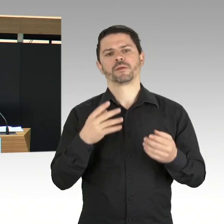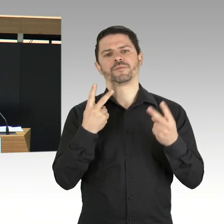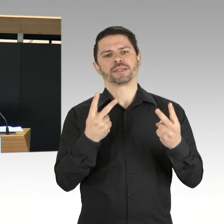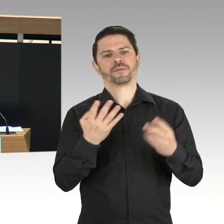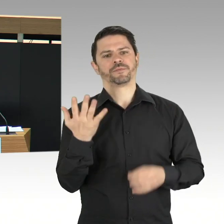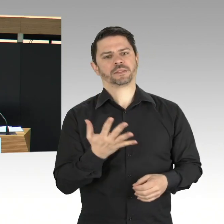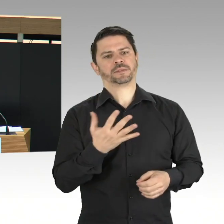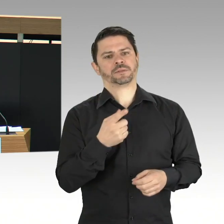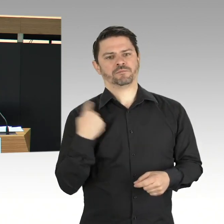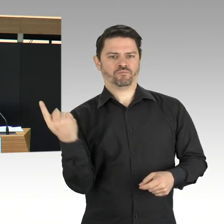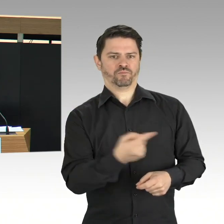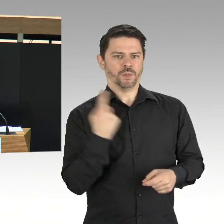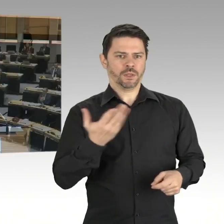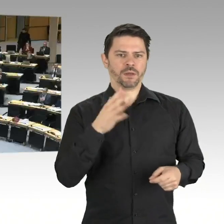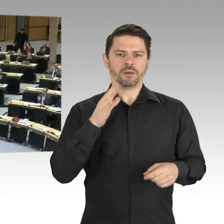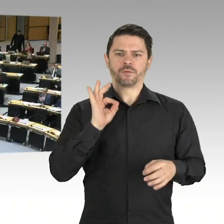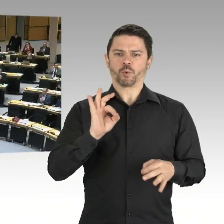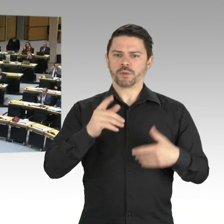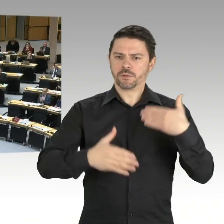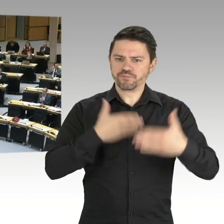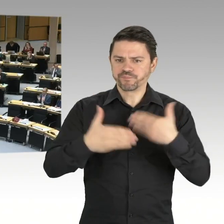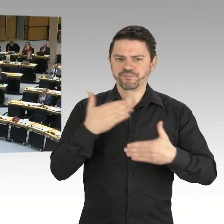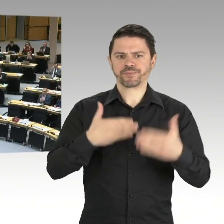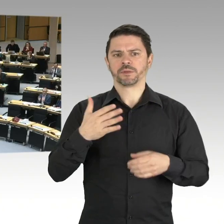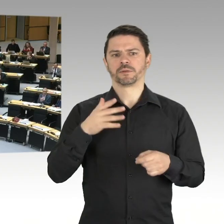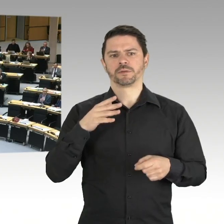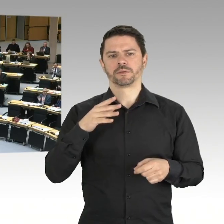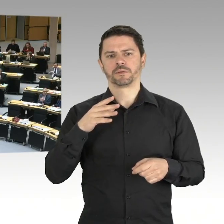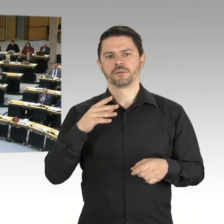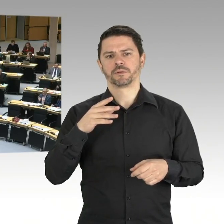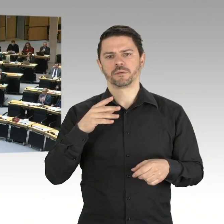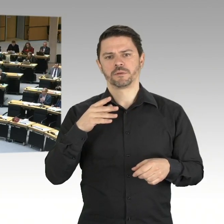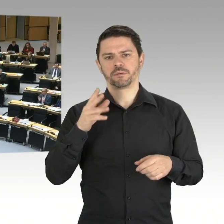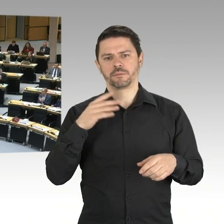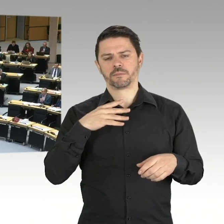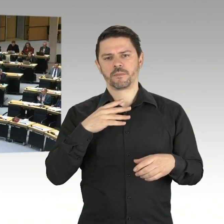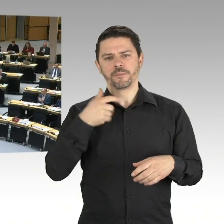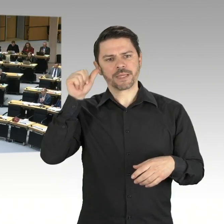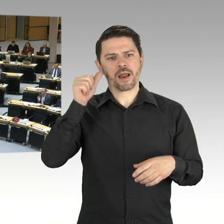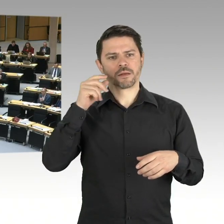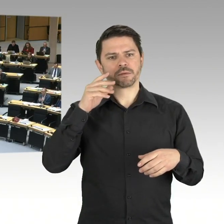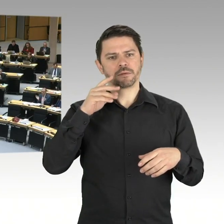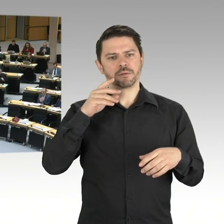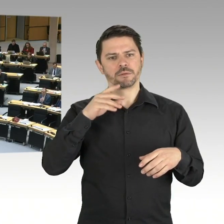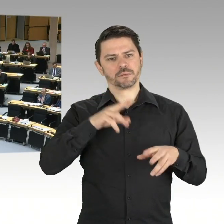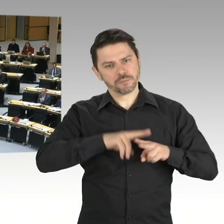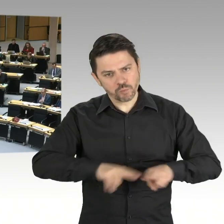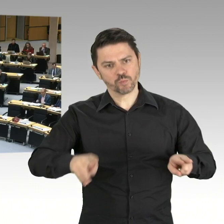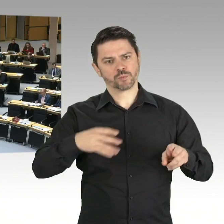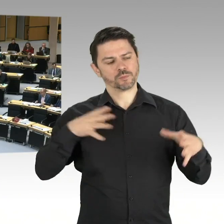(Beifall) Ja, meine Damen und Herren,